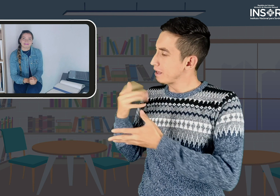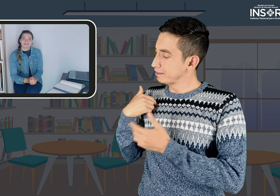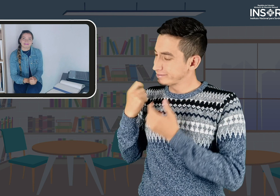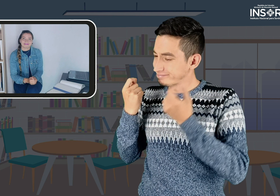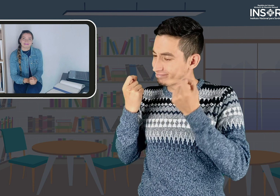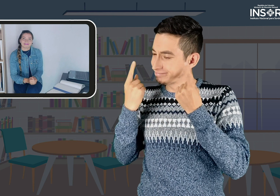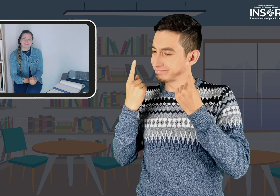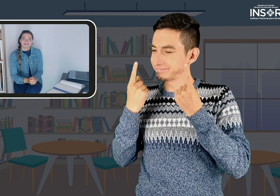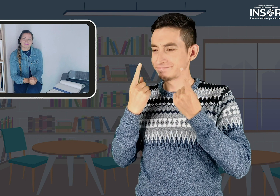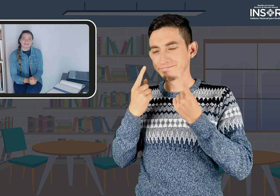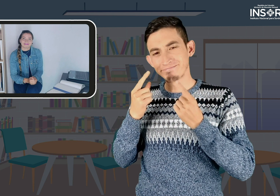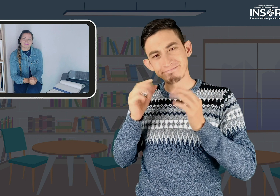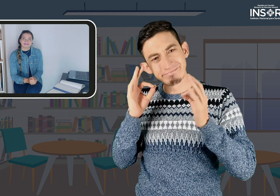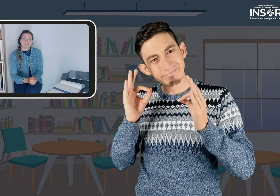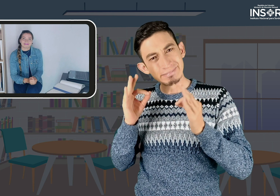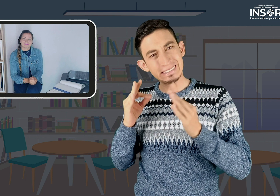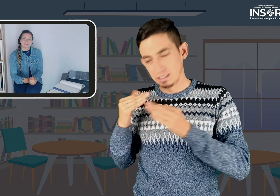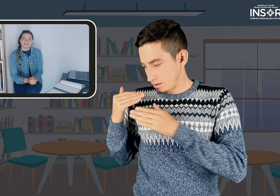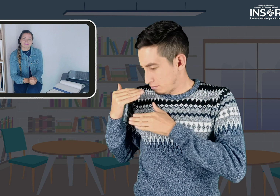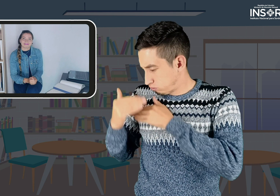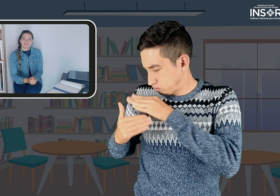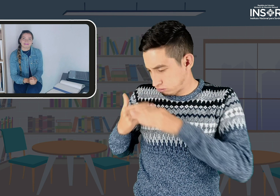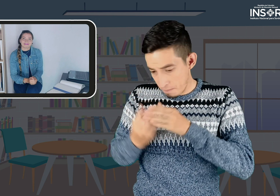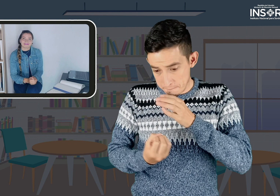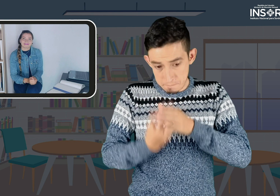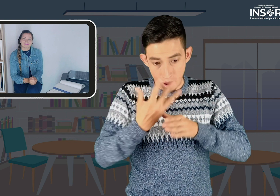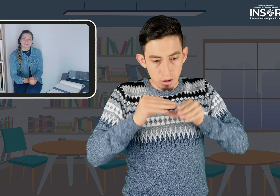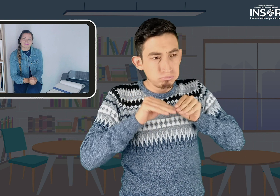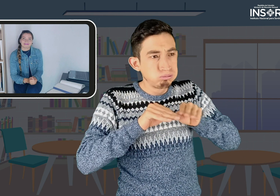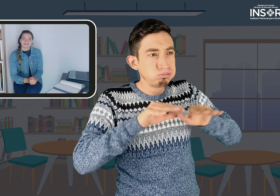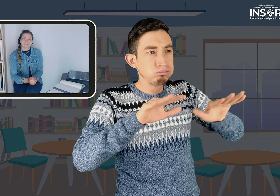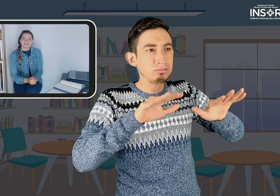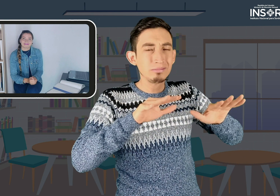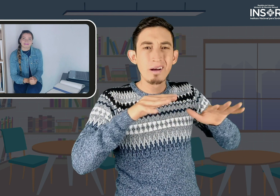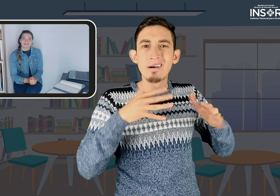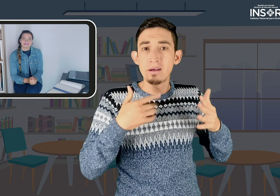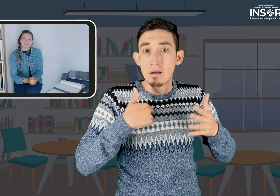me quedó claro como es el proceso para hacer un libro, divulgarlo y venderlo,